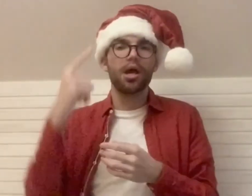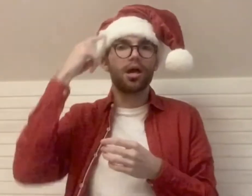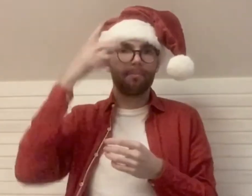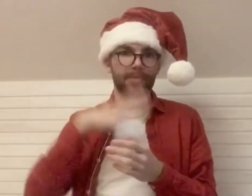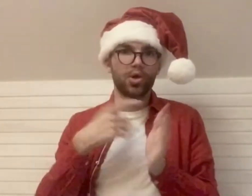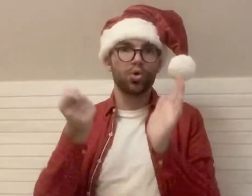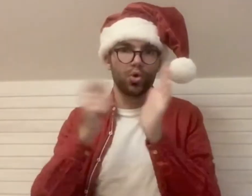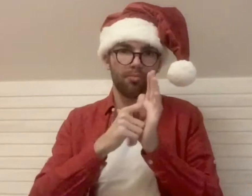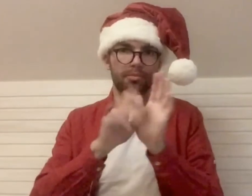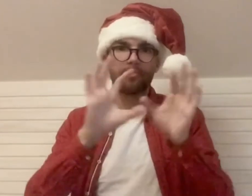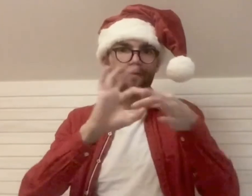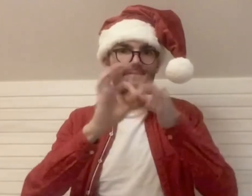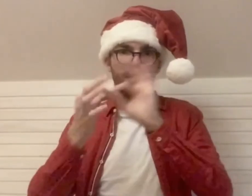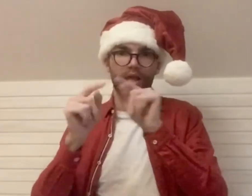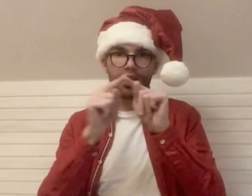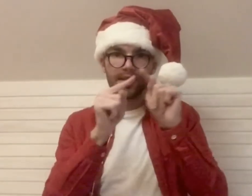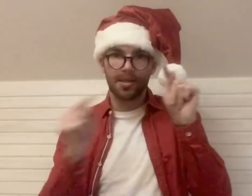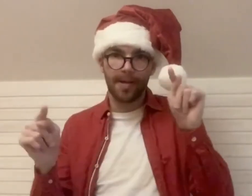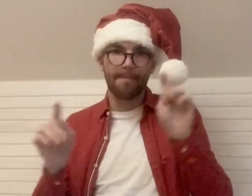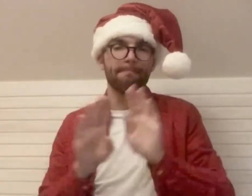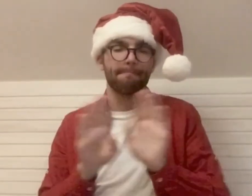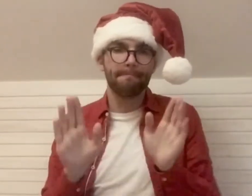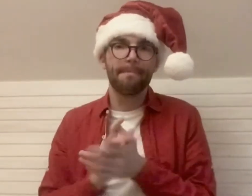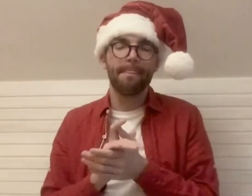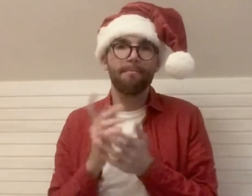Tako se je odločila, da bo kupila verigo za moža.